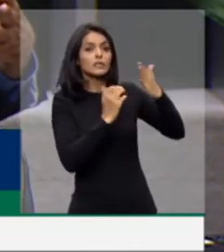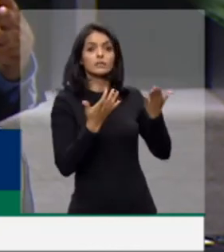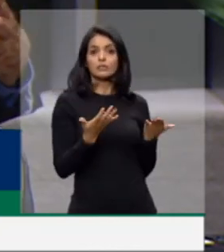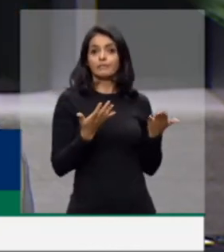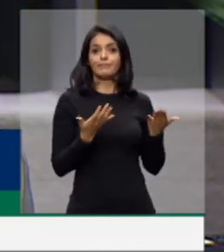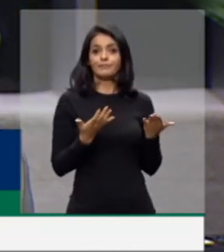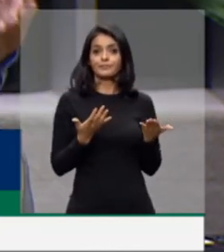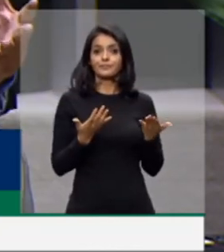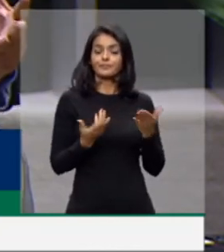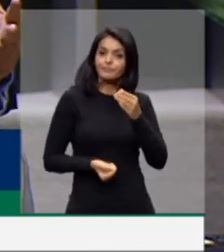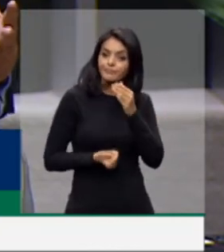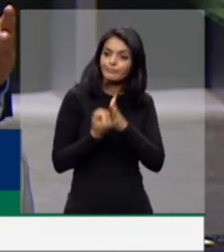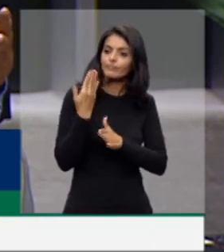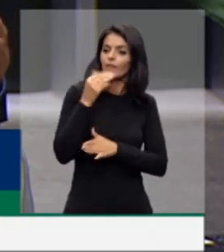FAZER ISSO, HOJE O INVESTIMENTO QUE IA TER POR